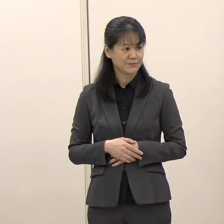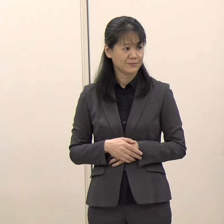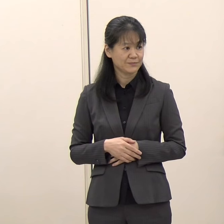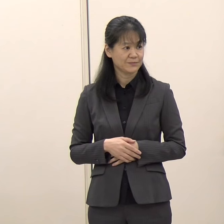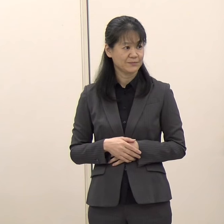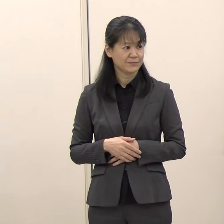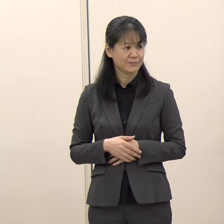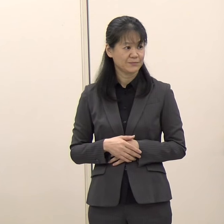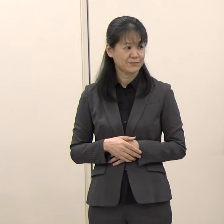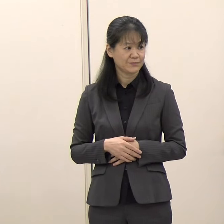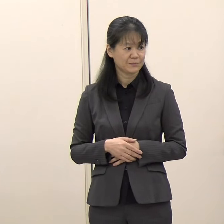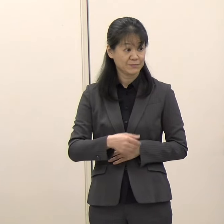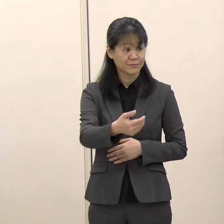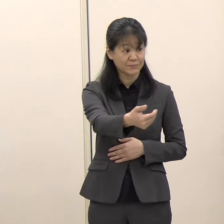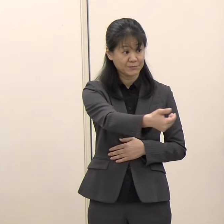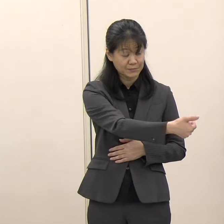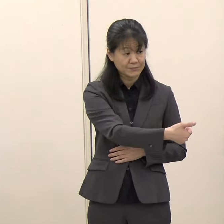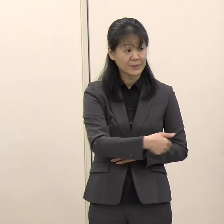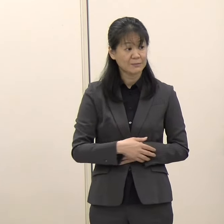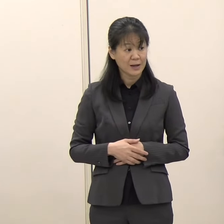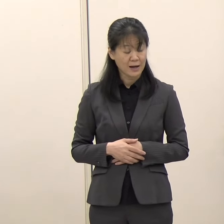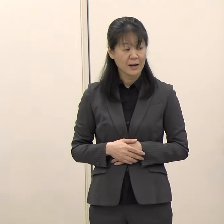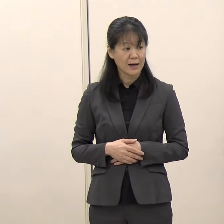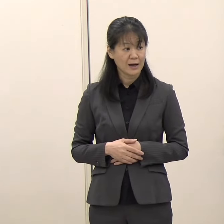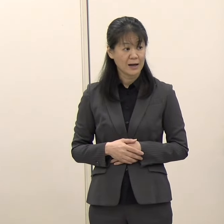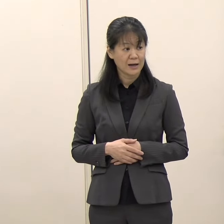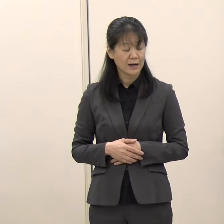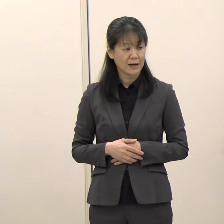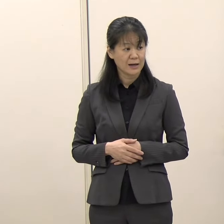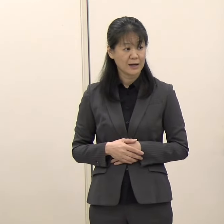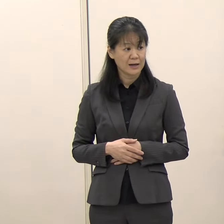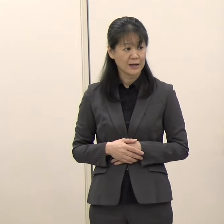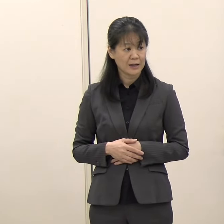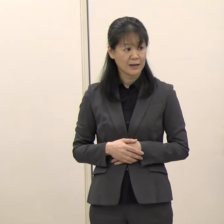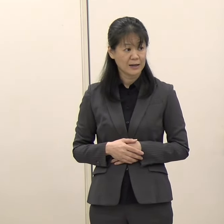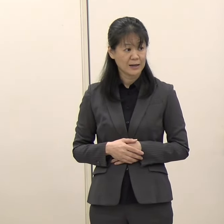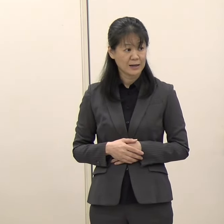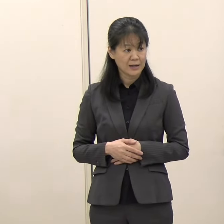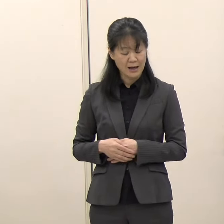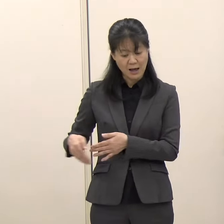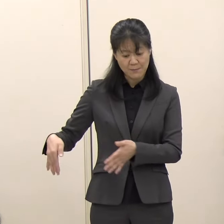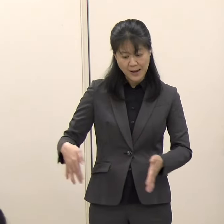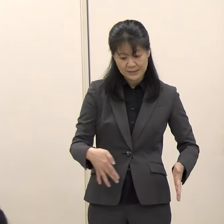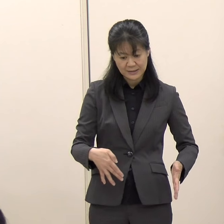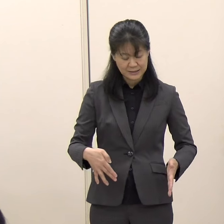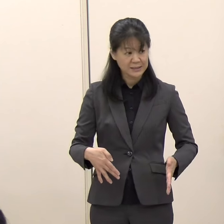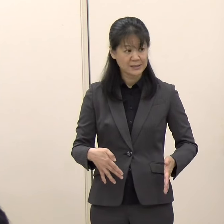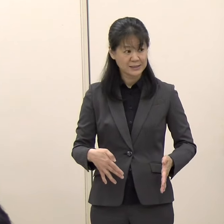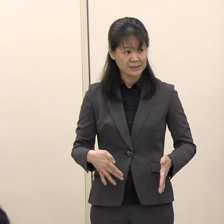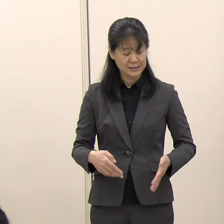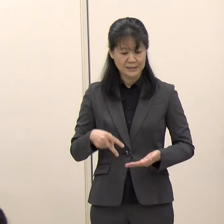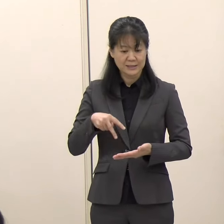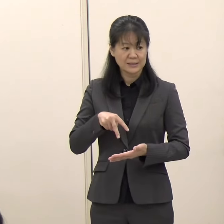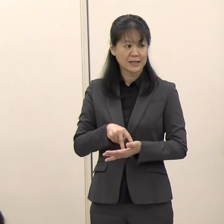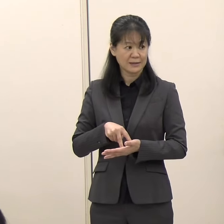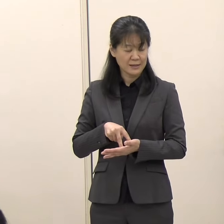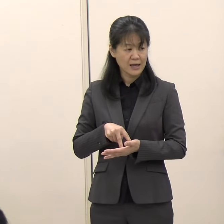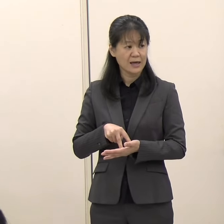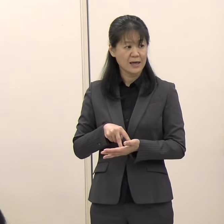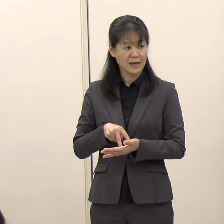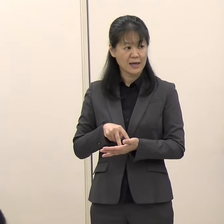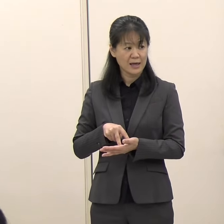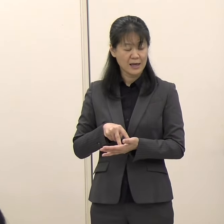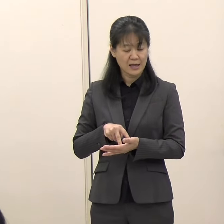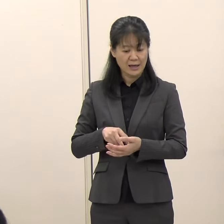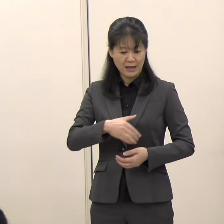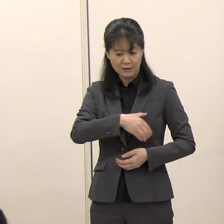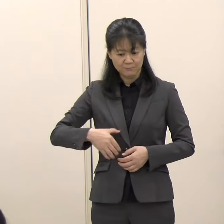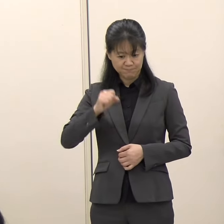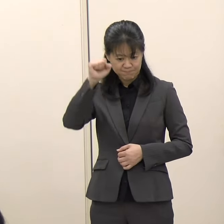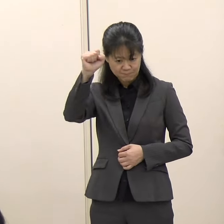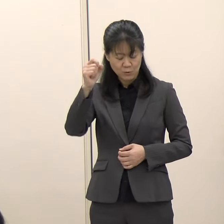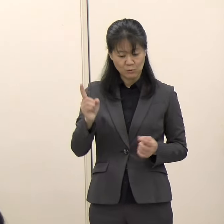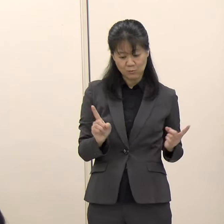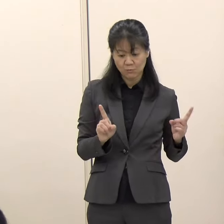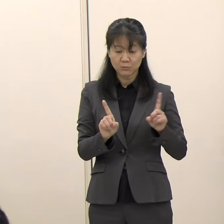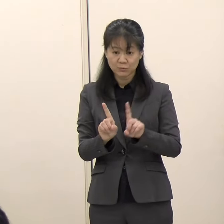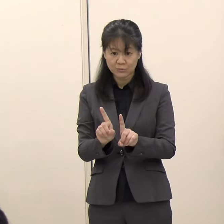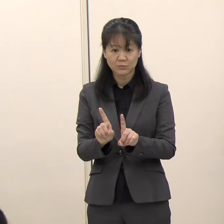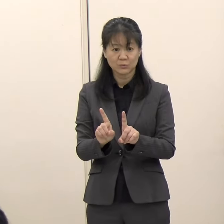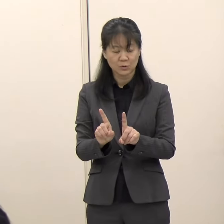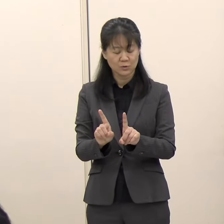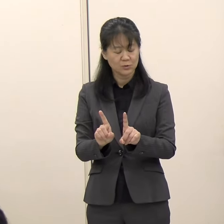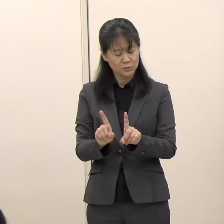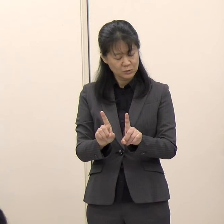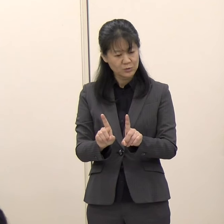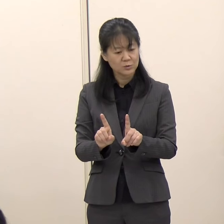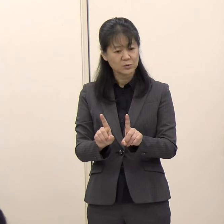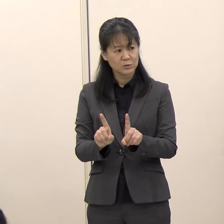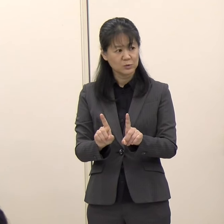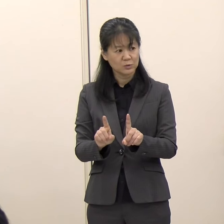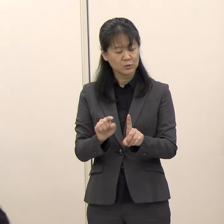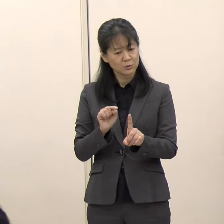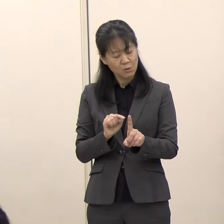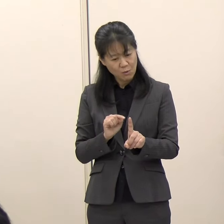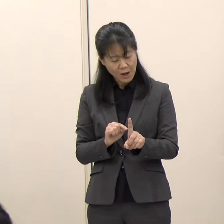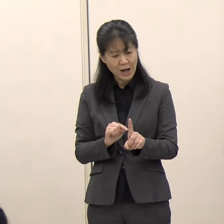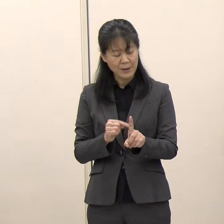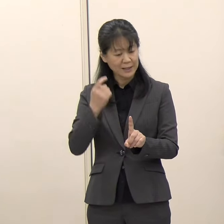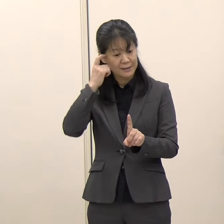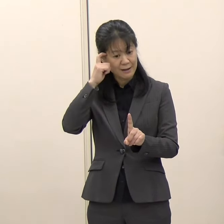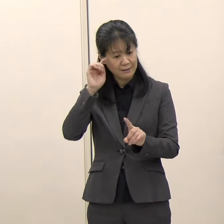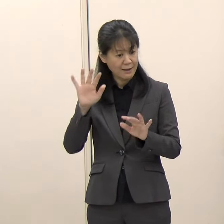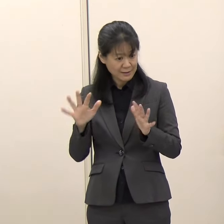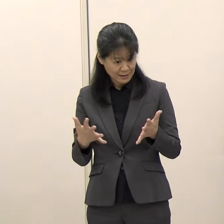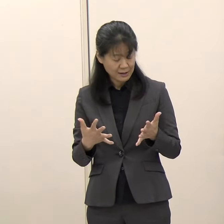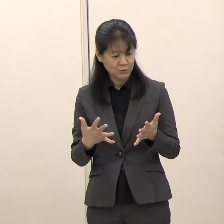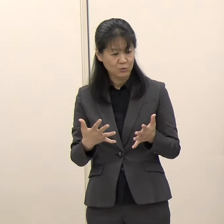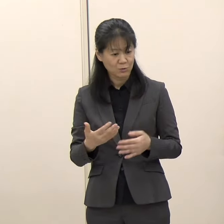（朝日新聞）例えば街頭に一緒に立たれるとか、有権者の方が知事はこの候補を応援しているということを知る機会がそんなに多くなるわけではないことになりますか。